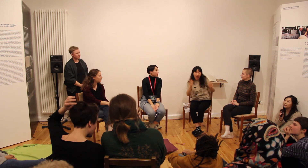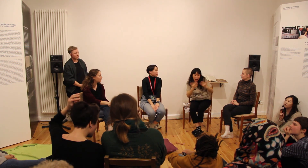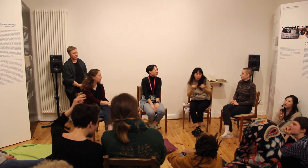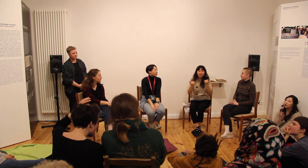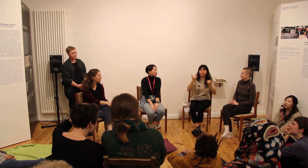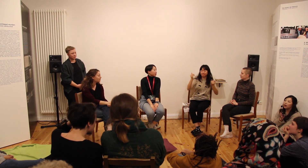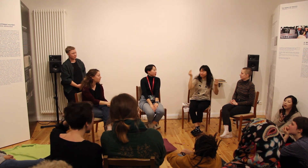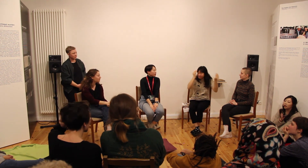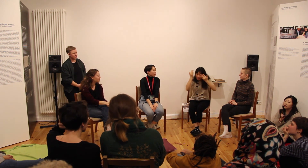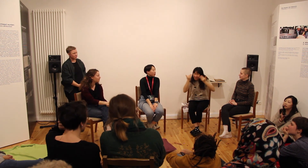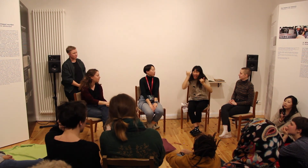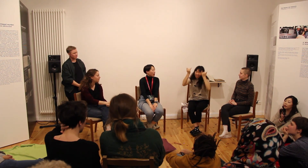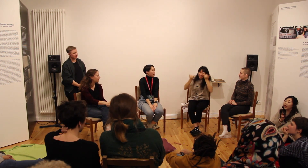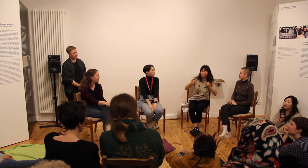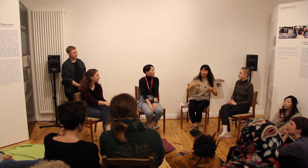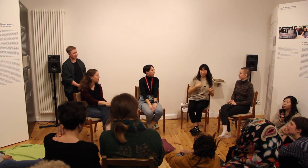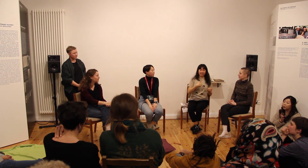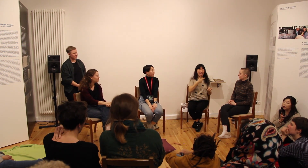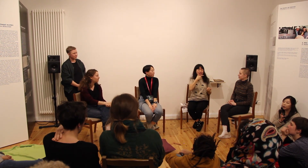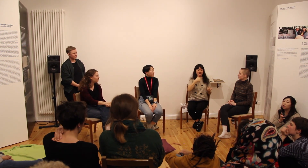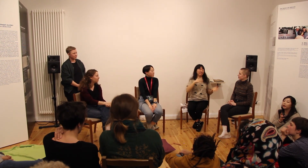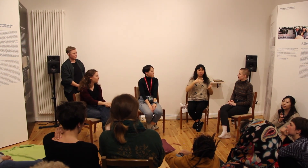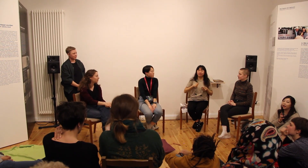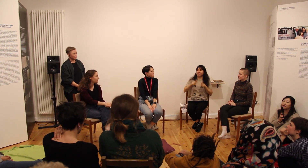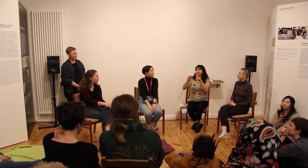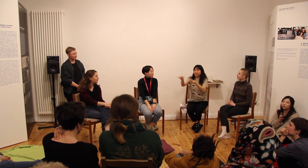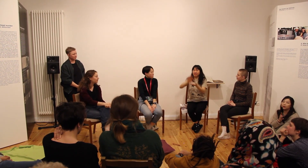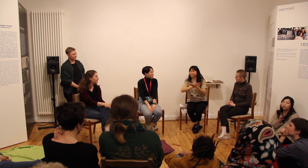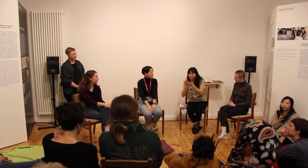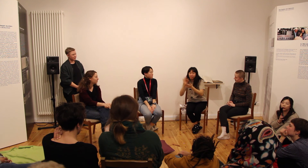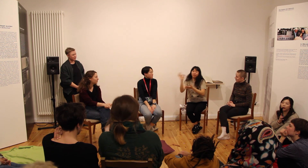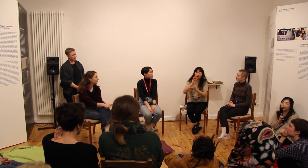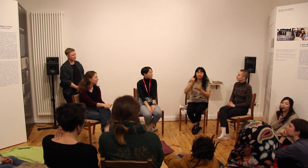Vorher wurde auch ganz viel organisiert und ganz viele Ideen wurden gesponnen.